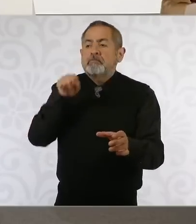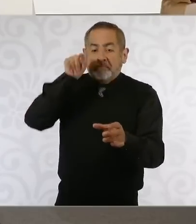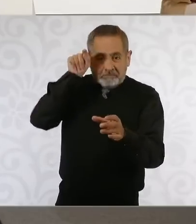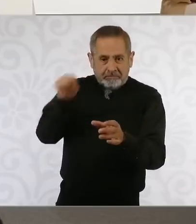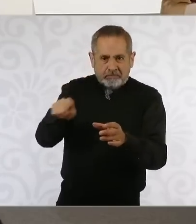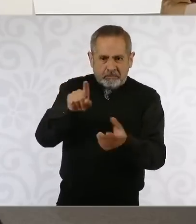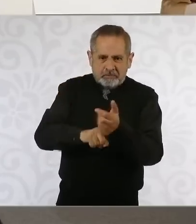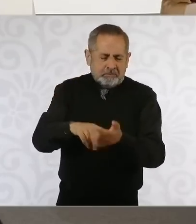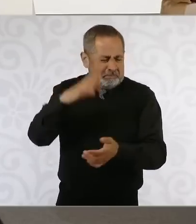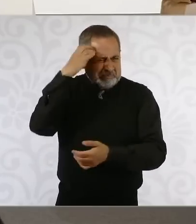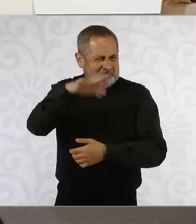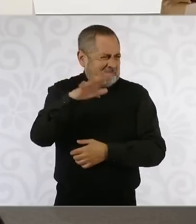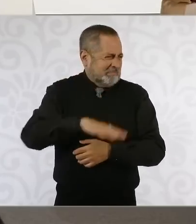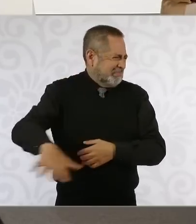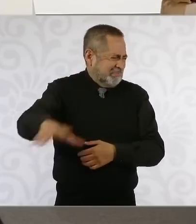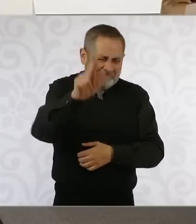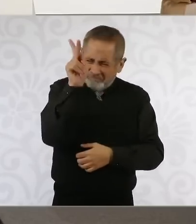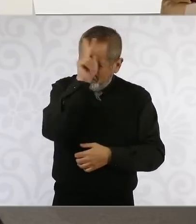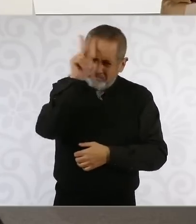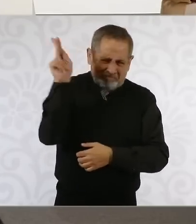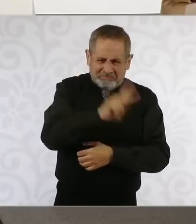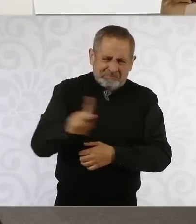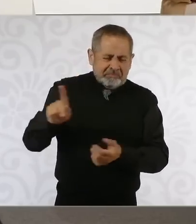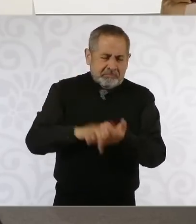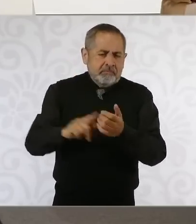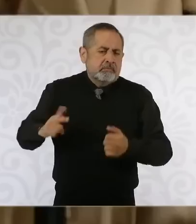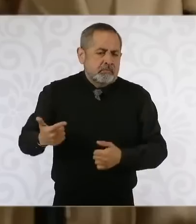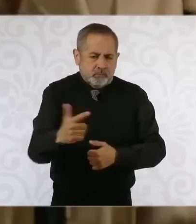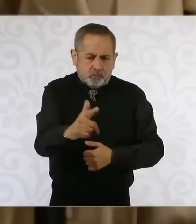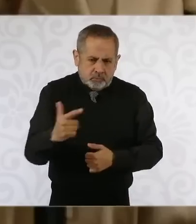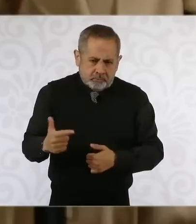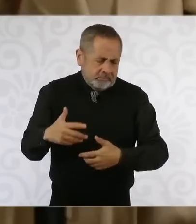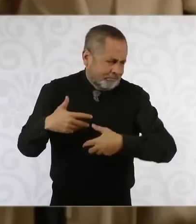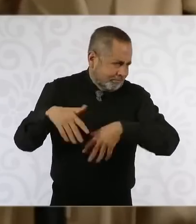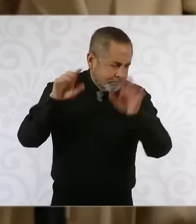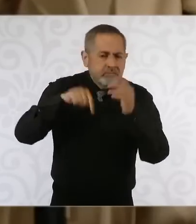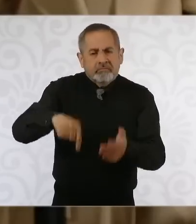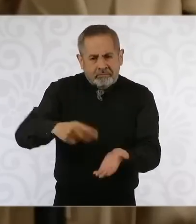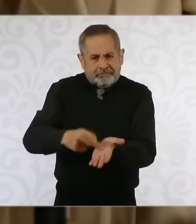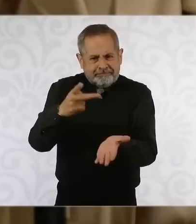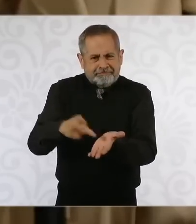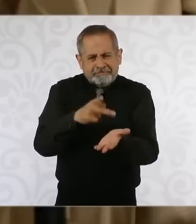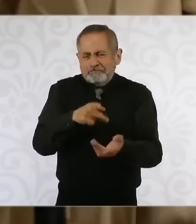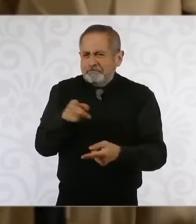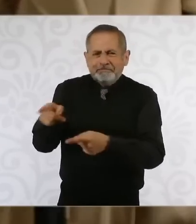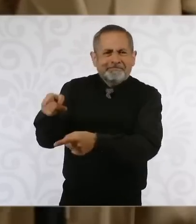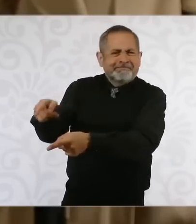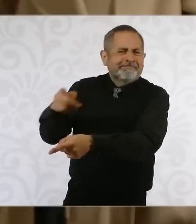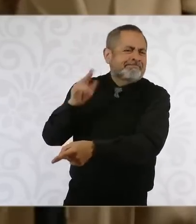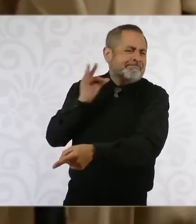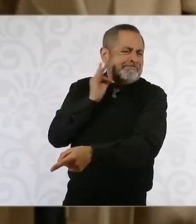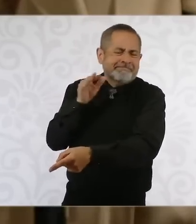desbord desbordado en Guanajuato y que pues aquí múltiples veces se cuestionó eh De acuerdo a estos